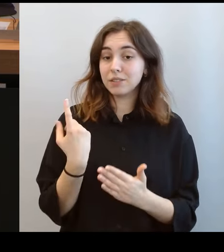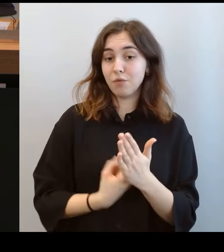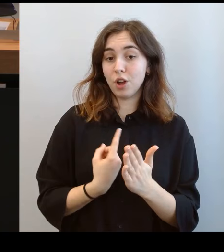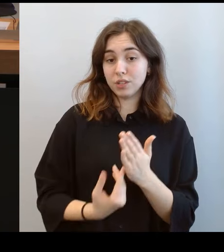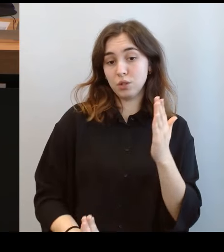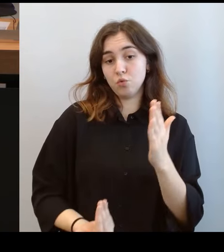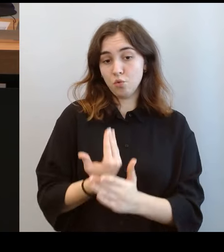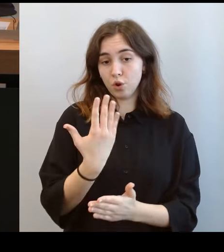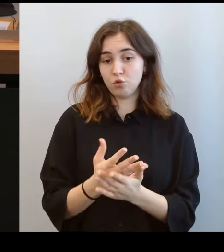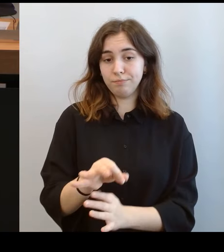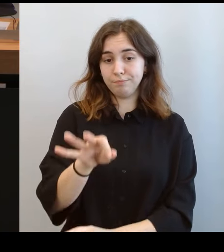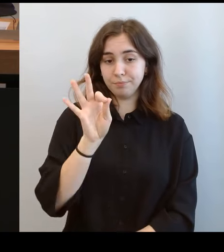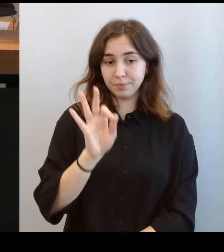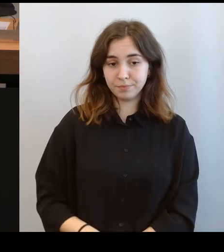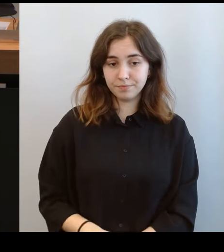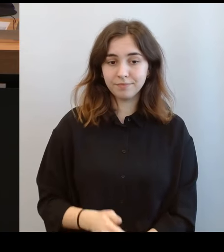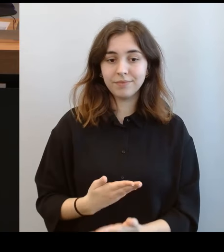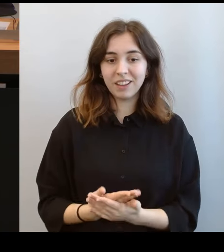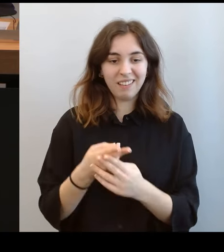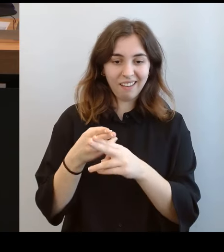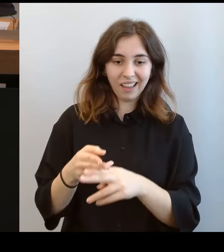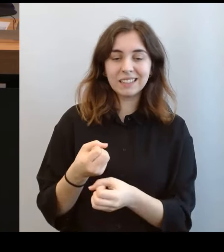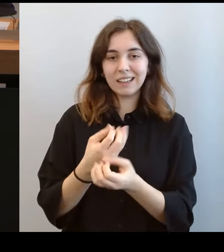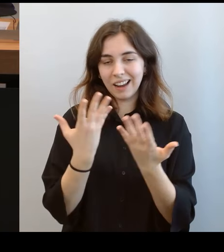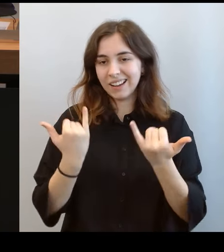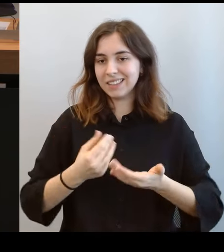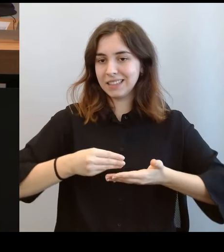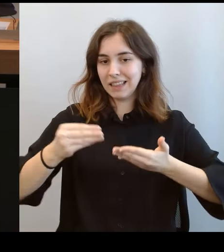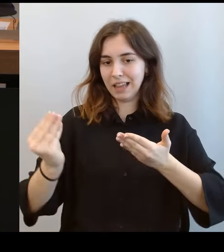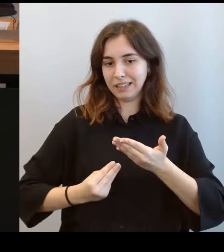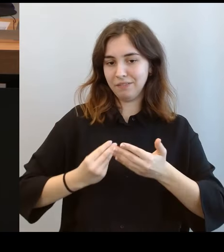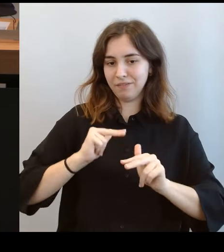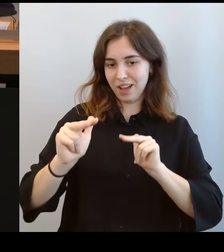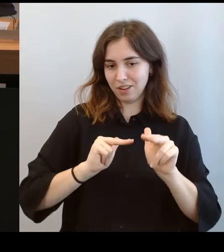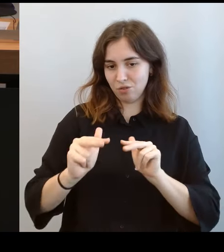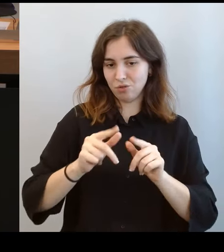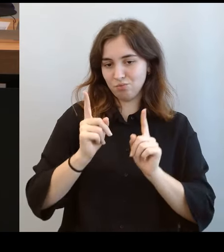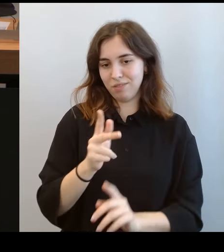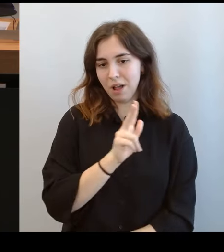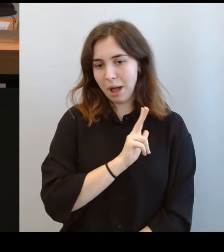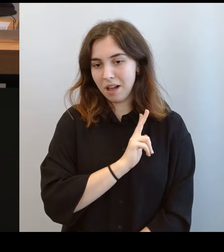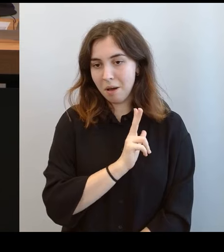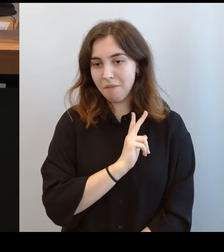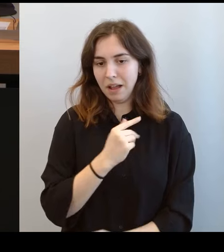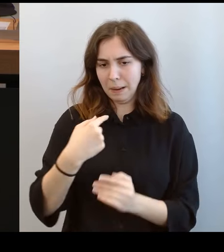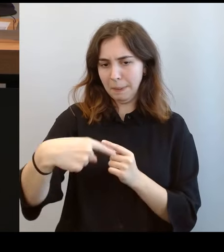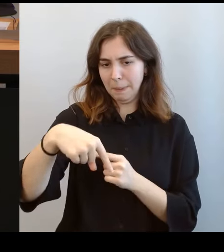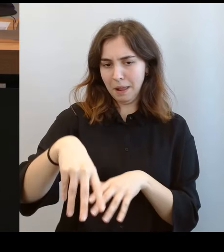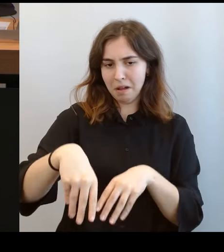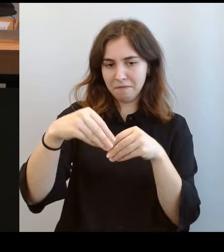noch die Tarifverhandlungen abzuwarten, die dann auch noch kommen werden. Insofern haben wir auch wirklich konkret etwas